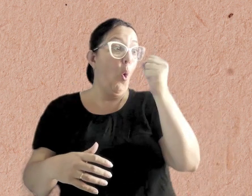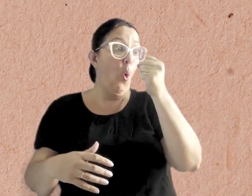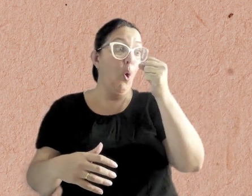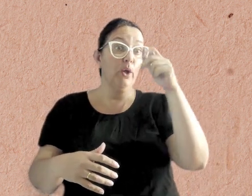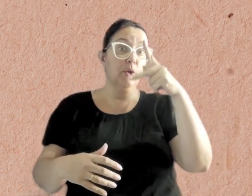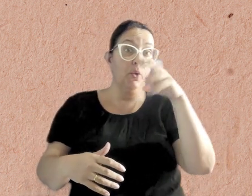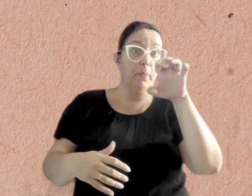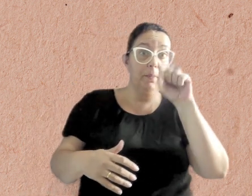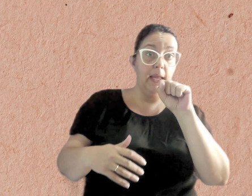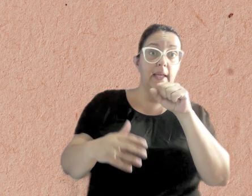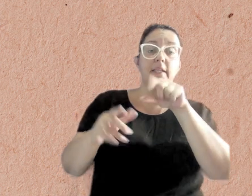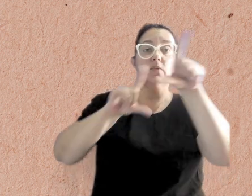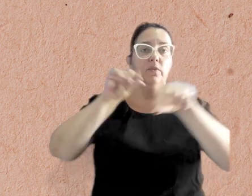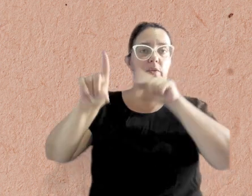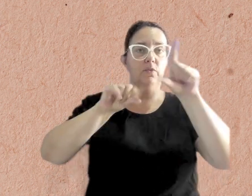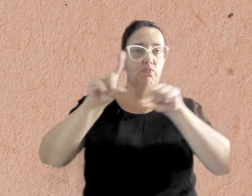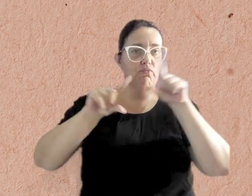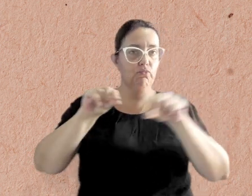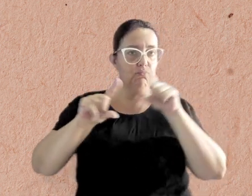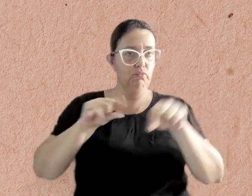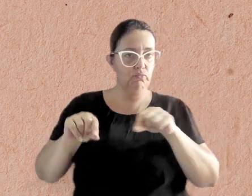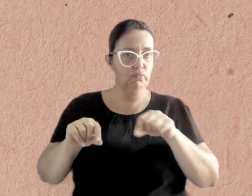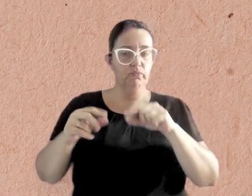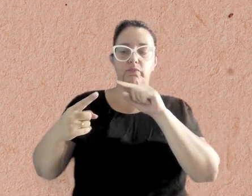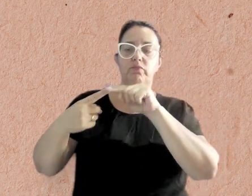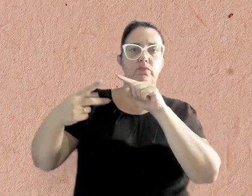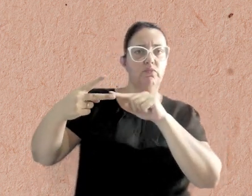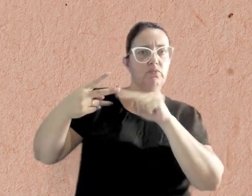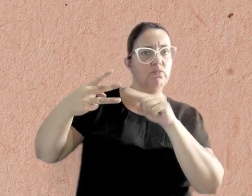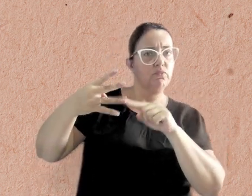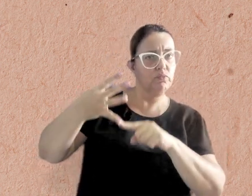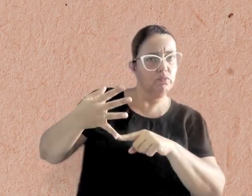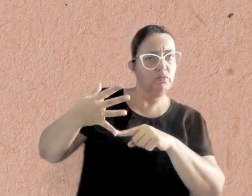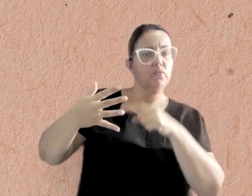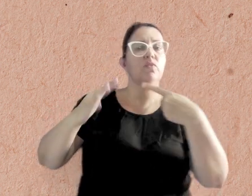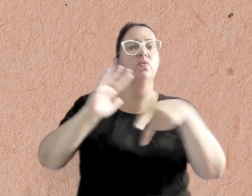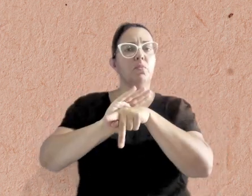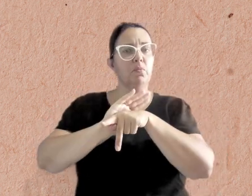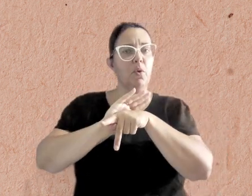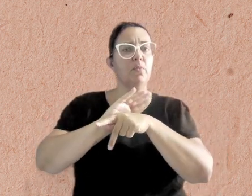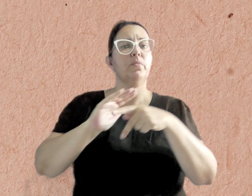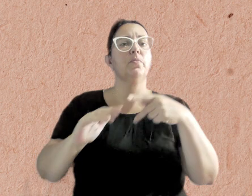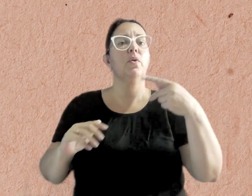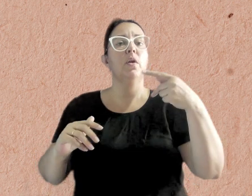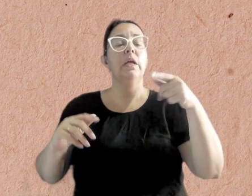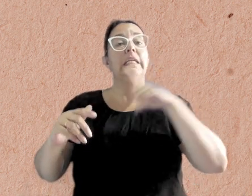NEA-BC, REMA, OBSERVAÇÃO, Territórios do Petróleo, PESCARTE,